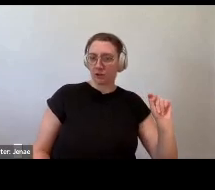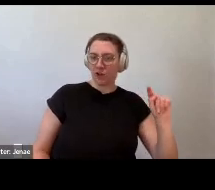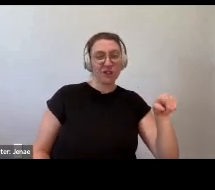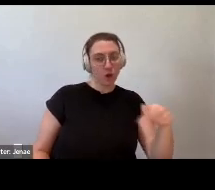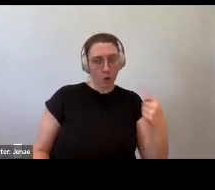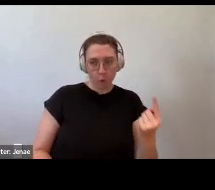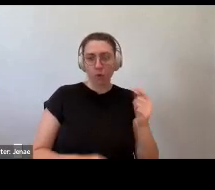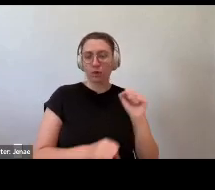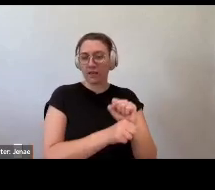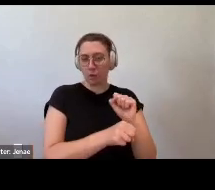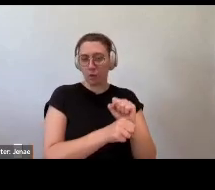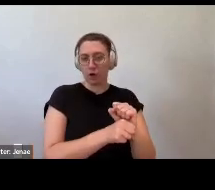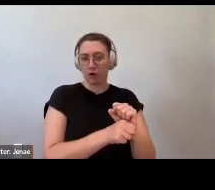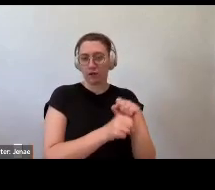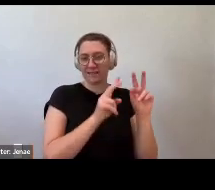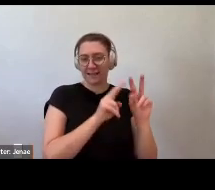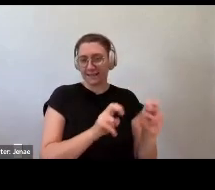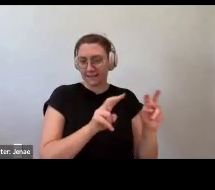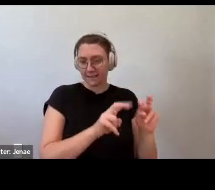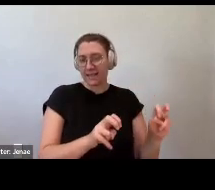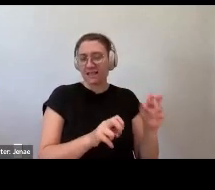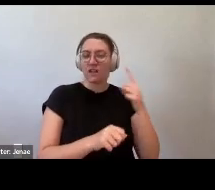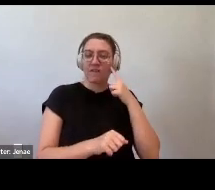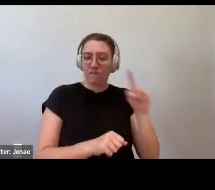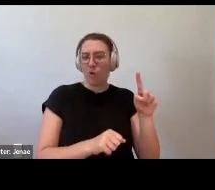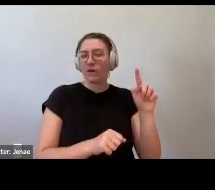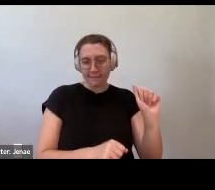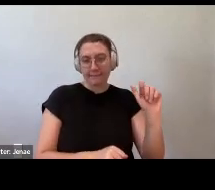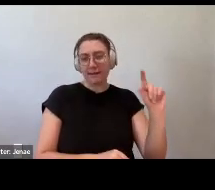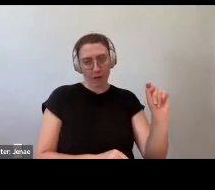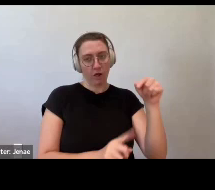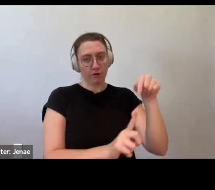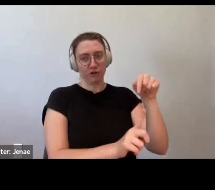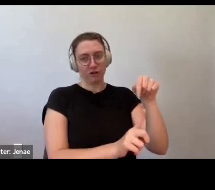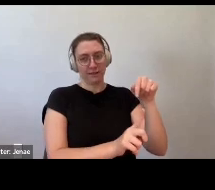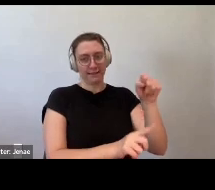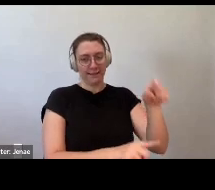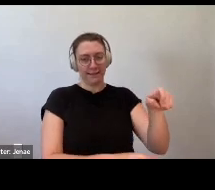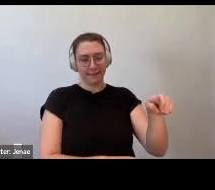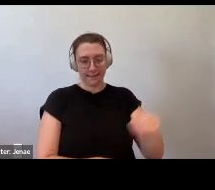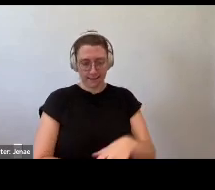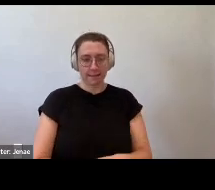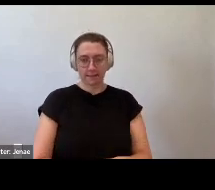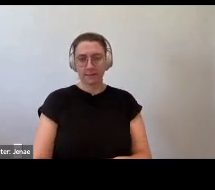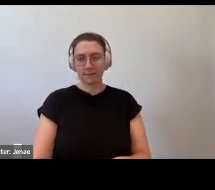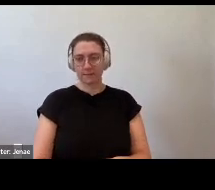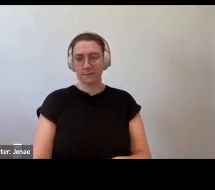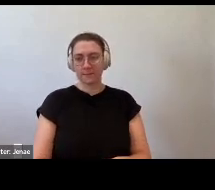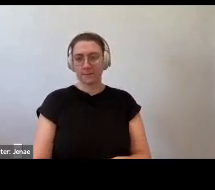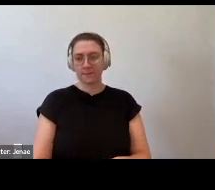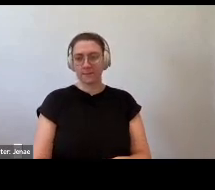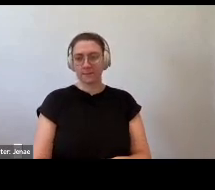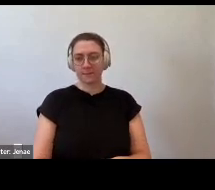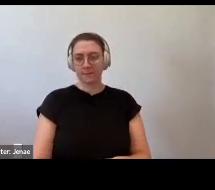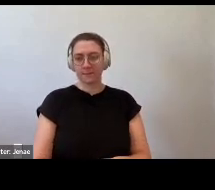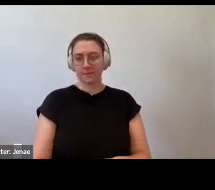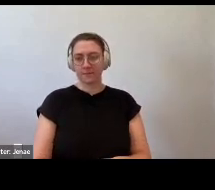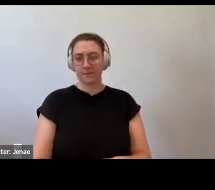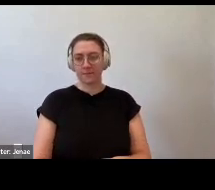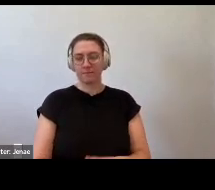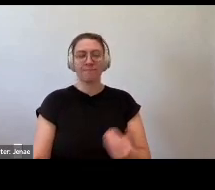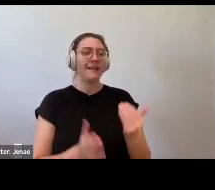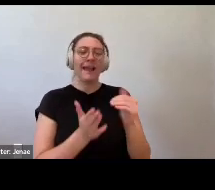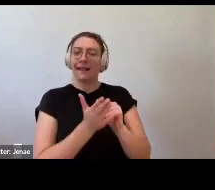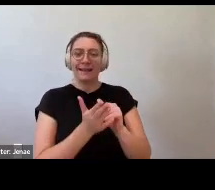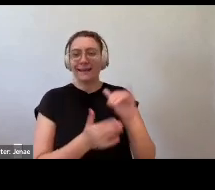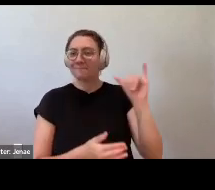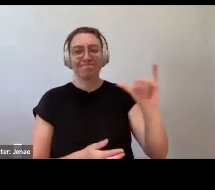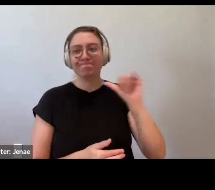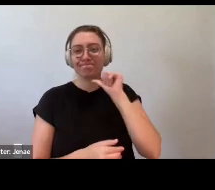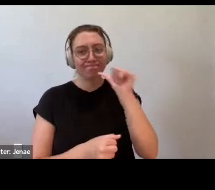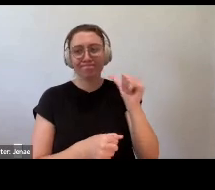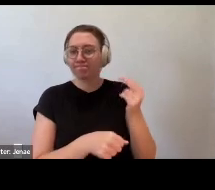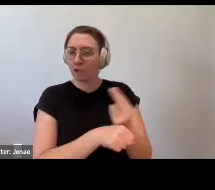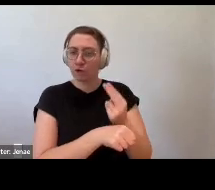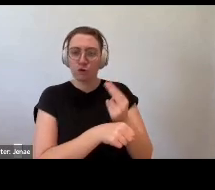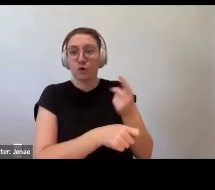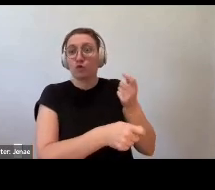evalúa las necesidades de asistencia tecnológica. Y, nuevamente, esto no debe reemplazar